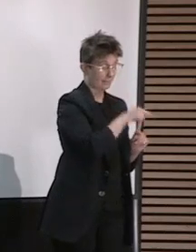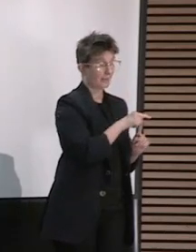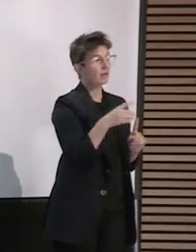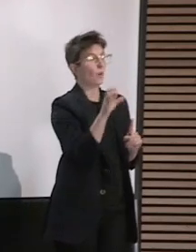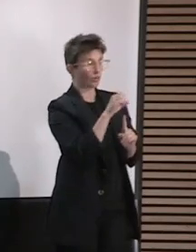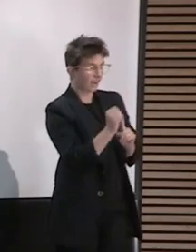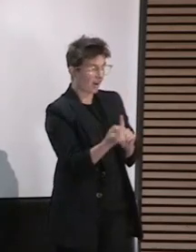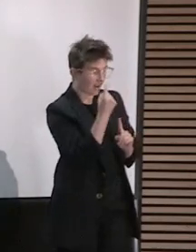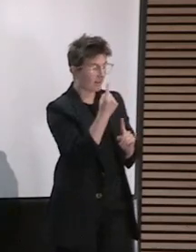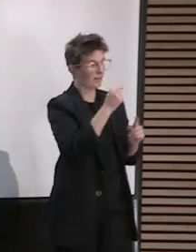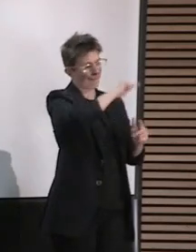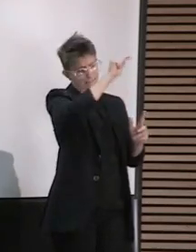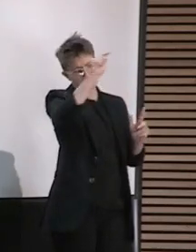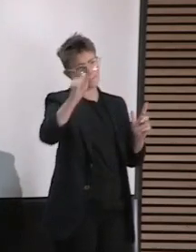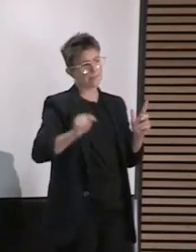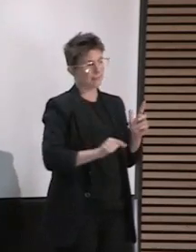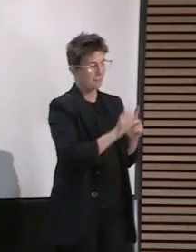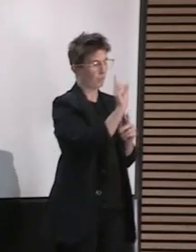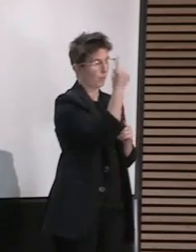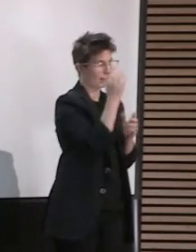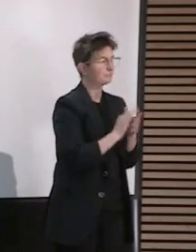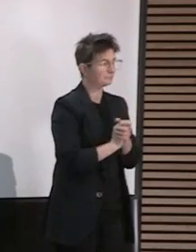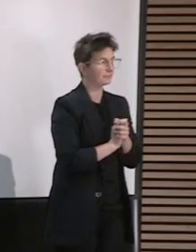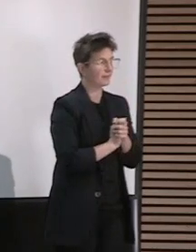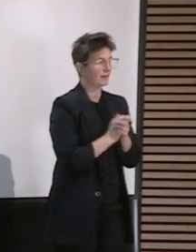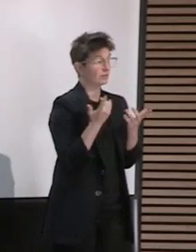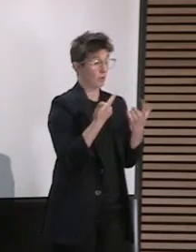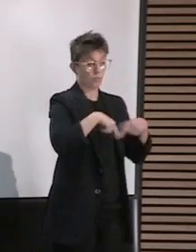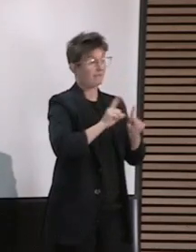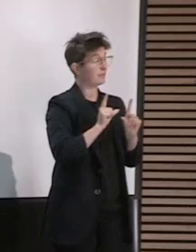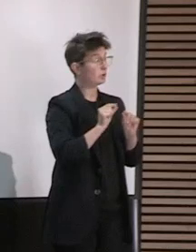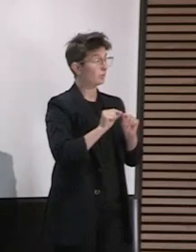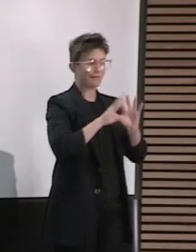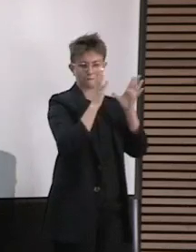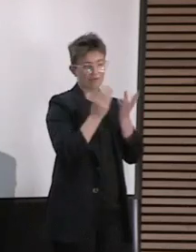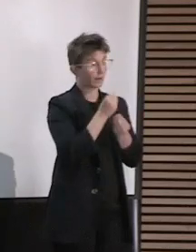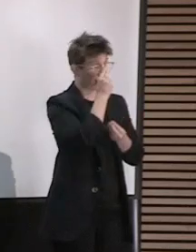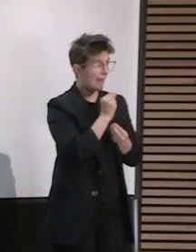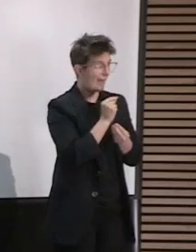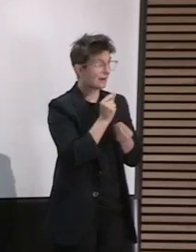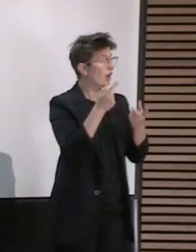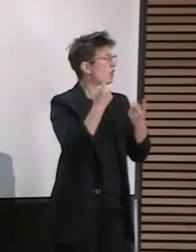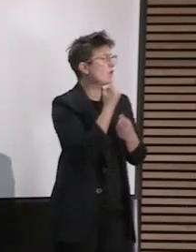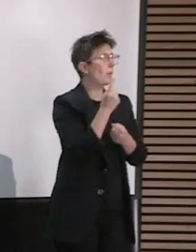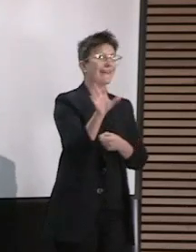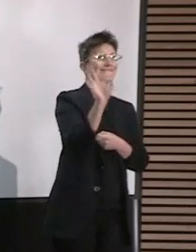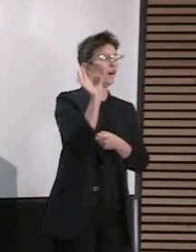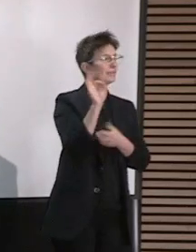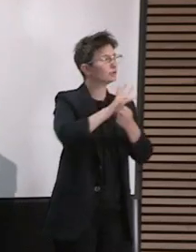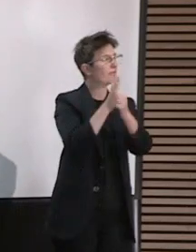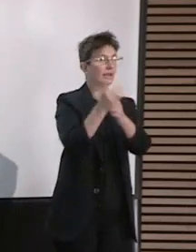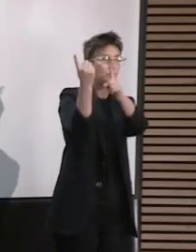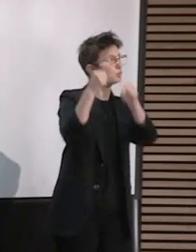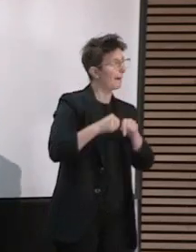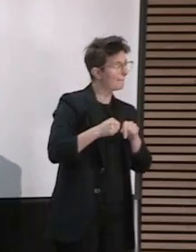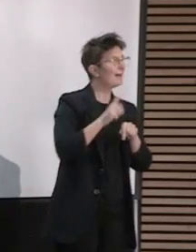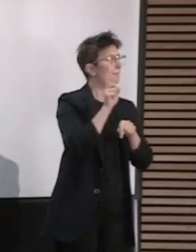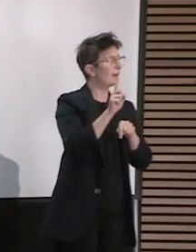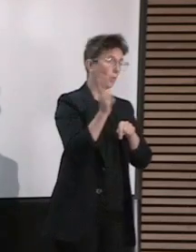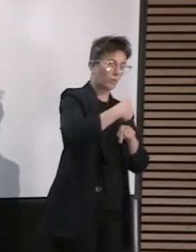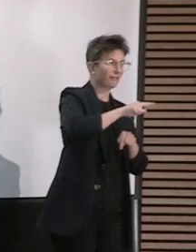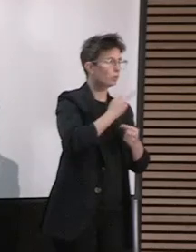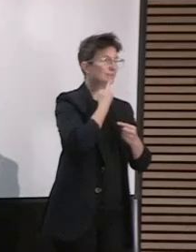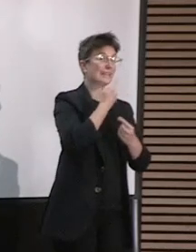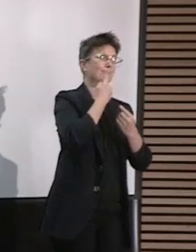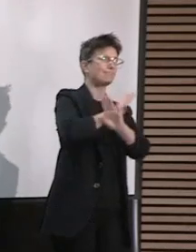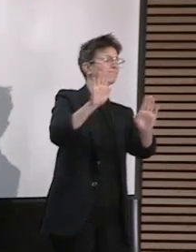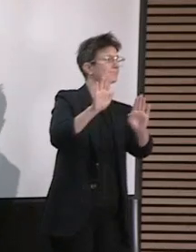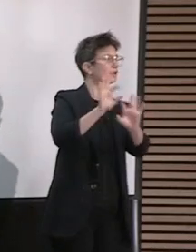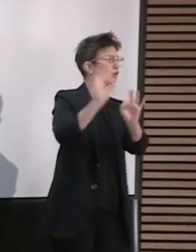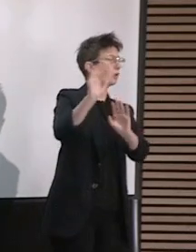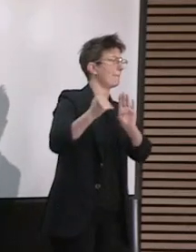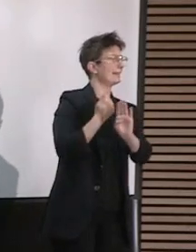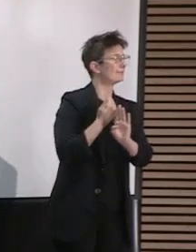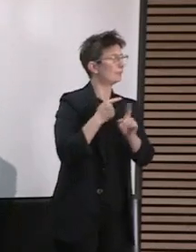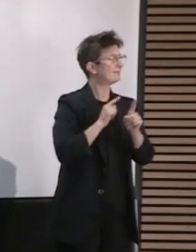Kura auahi me Hapori Tamariki.